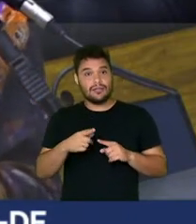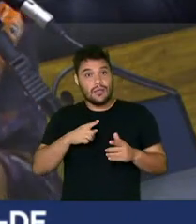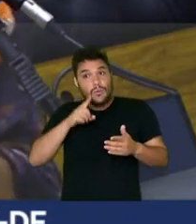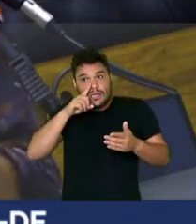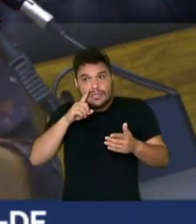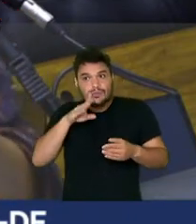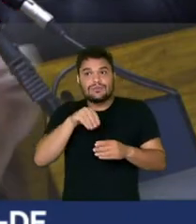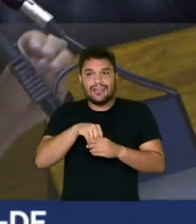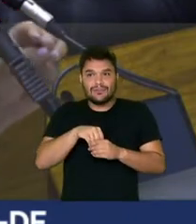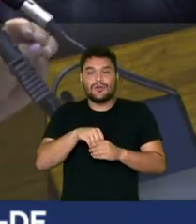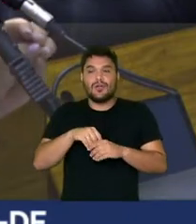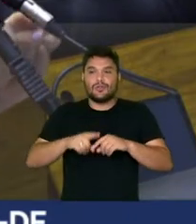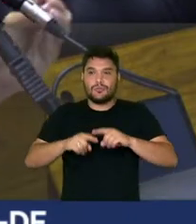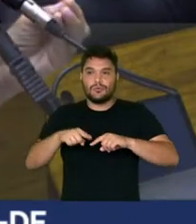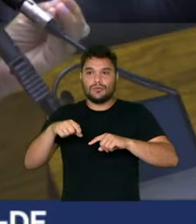PRODUTO AQUI NO BRASIL. E